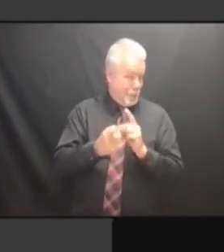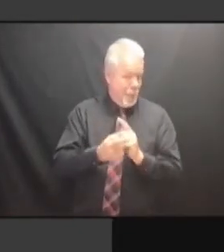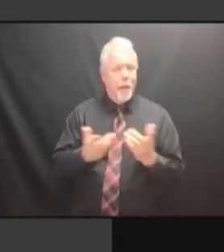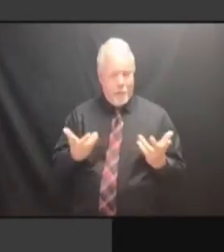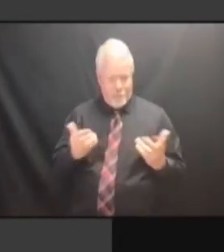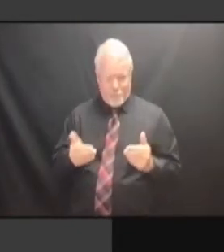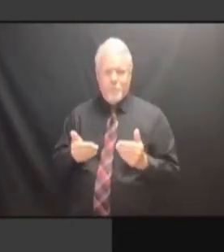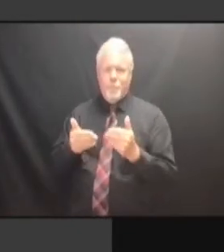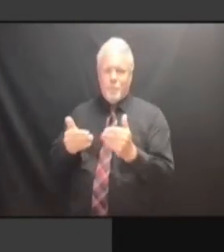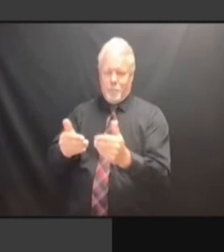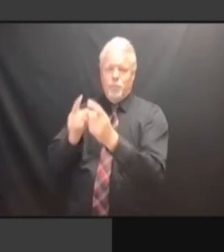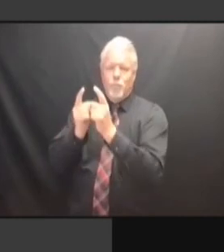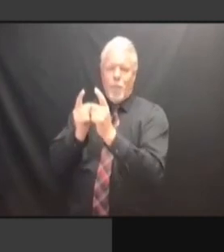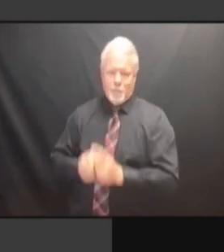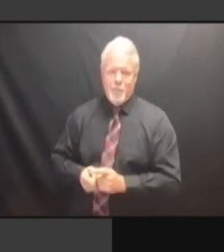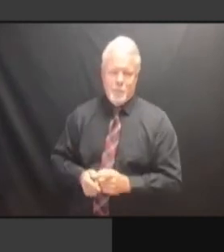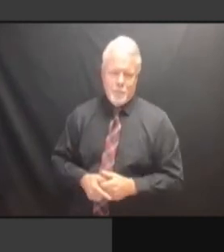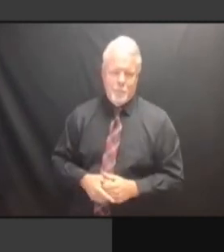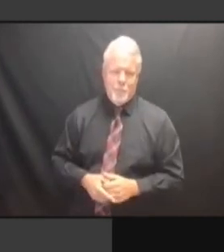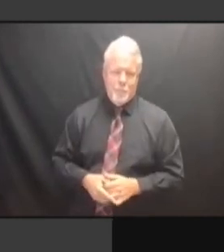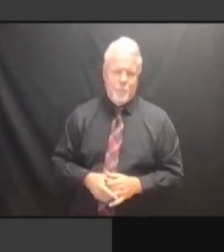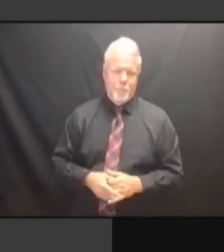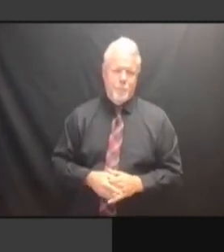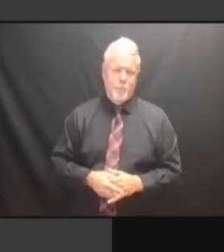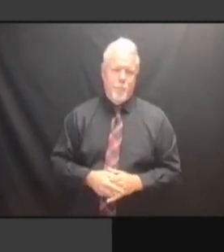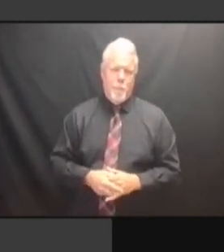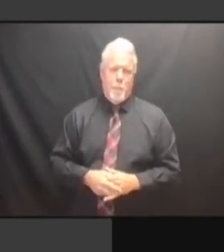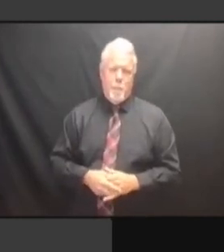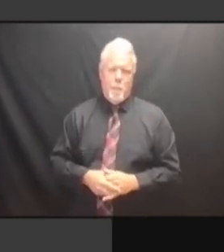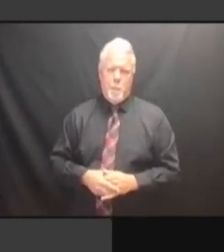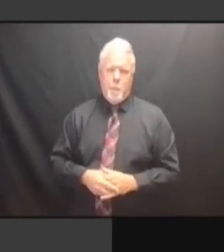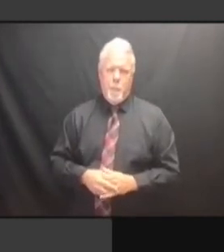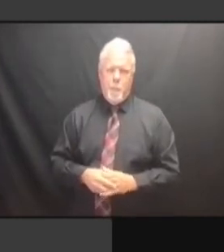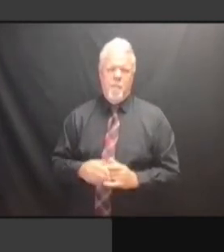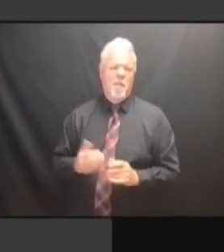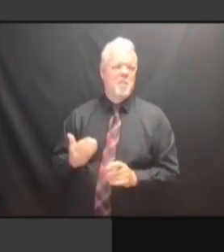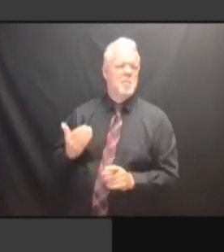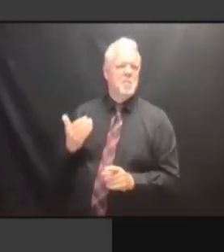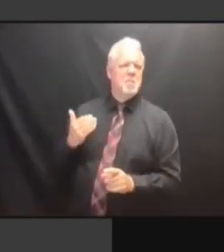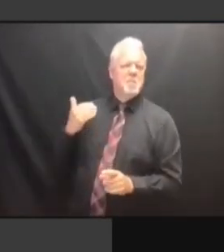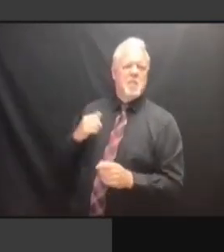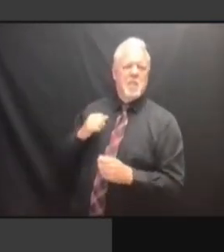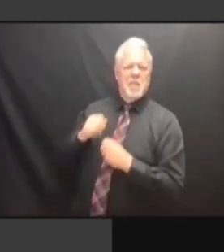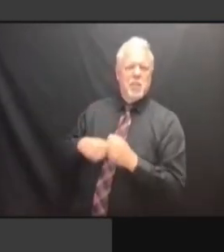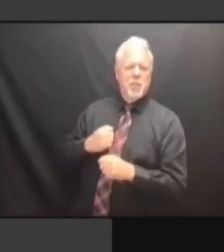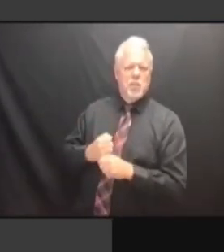ORGANIZATIONS THAT COULD CHECK ON THE TRANSLATIONS BEFORE ORGANIZATIONS THAT COULD CHECK ON THE TRANSLATIONS BEFORE WE ON THE TRANSLATIONS BEFORE WE ON THE TRANSLATIONS BEFORE WE COMMIT ON THE TRANSLATIONS BEFORE WE COMMIT TO ON THE TRANSLATIONS BEFORE WE COMMIT TO PUBLISHING, ON THE TRANSLATIONS BEFORE WE COMMIT TO PUBLISHING, HAS ON THE TRANSLATIONS BEFORE WE COMMIT TO PUBLISHING, HAS THAT COMMIT TO PUBLISHING, HAS THAT COMMIT TO PUBLISHING, HAS THAT BEEN COMMIT TO PUBLISHING, HAS THAT BEEN DONE? BEEN DONE? BEEN DONE? >> BEEN DONE? >> THAT BEEN DONE? >> THAT HAS BEEN DONE? >> THAT HAS NOT BEEN DONE? >> THAT HAS NOT BEEN BEEN DONE? >> THAT HAS NOT BEEN DONE. THAT HAS NOT BEEN DONE.